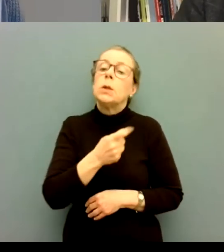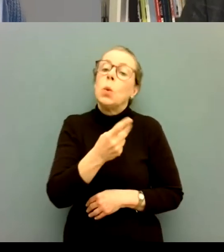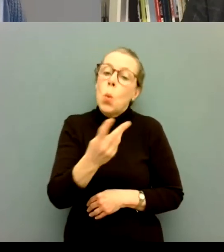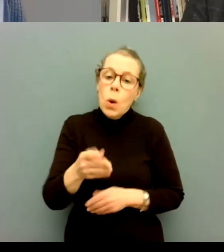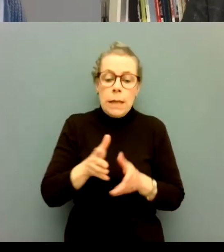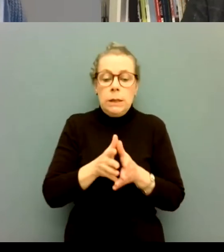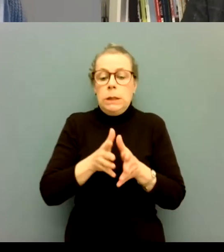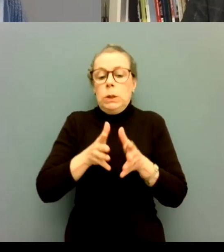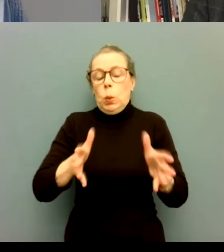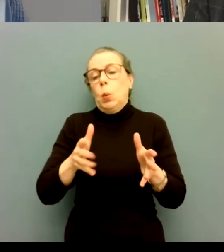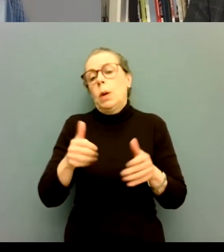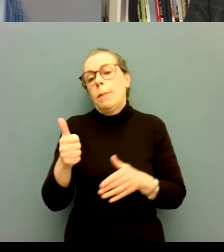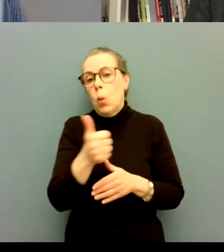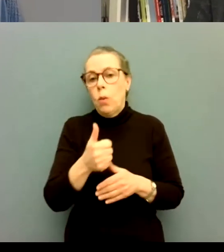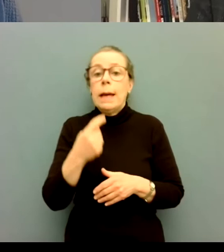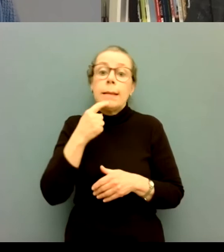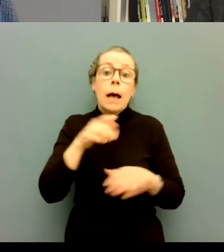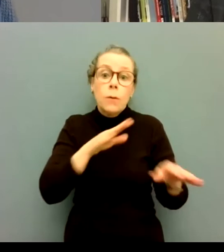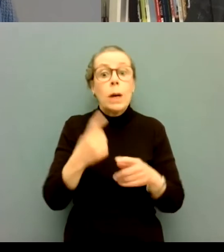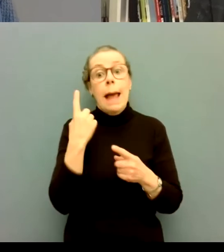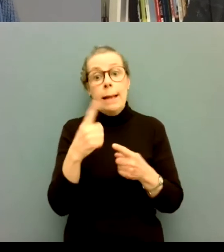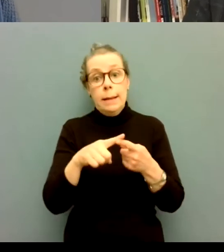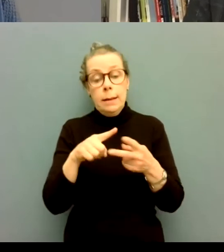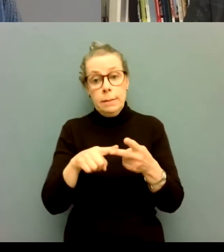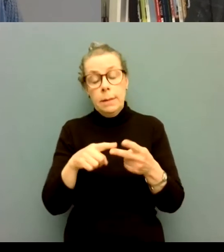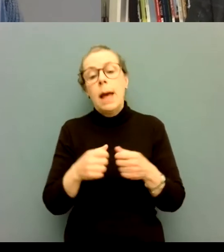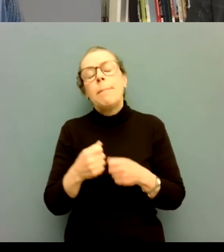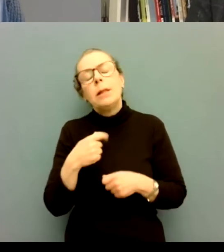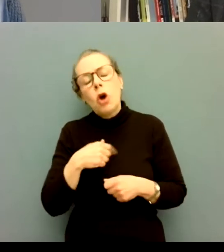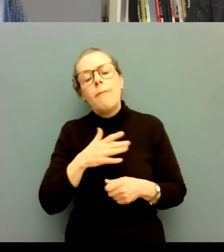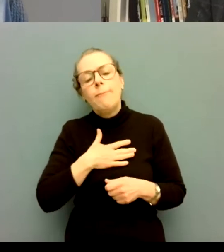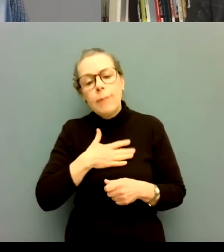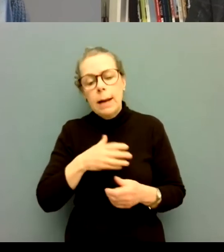Tandvården är ett av dem, men jag använder hellre pengarna-